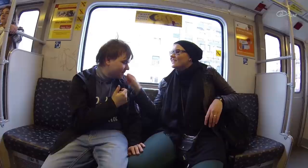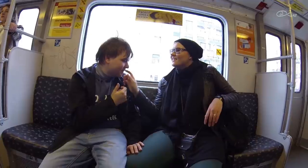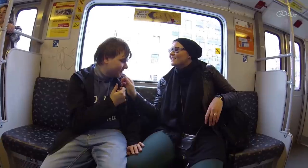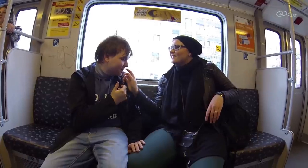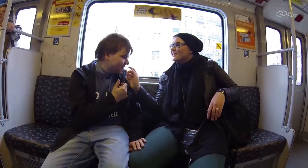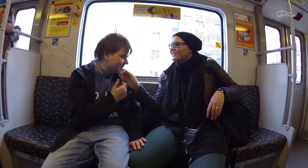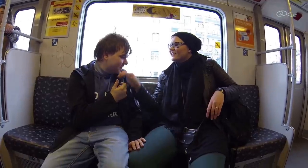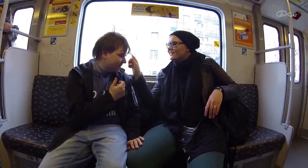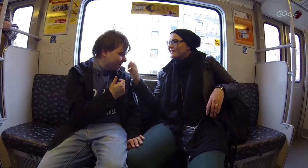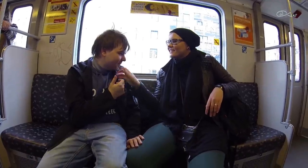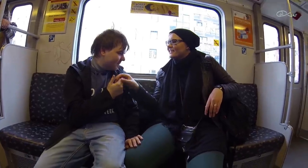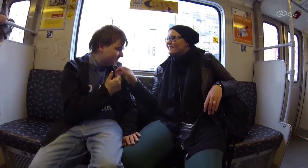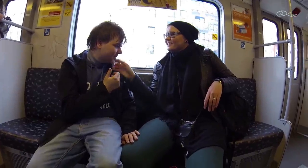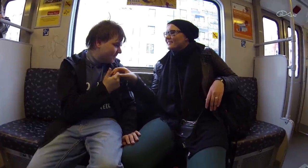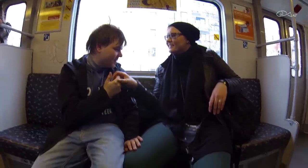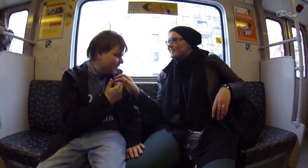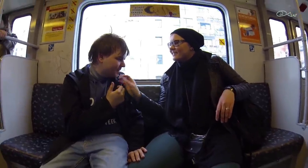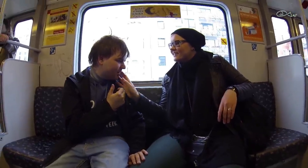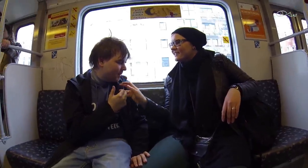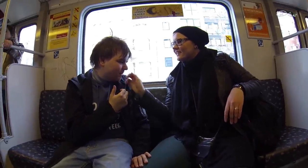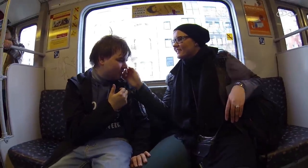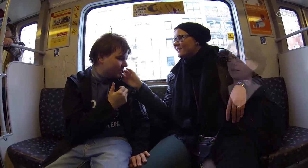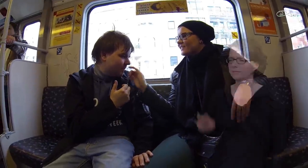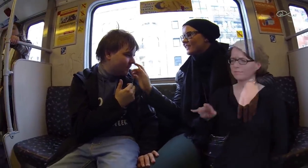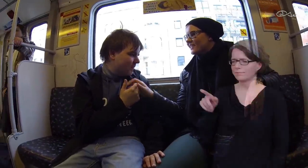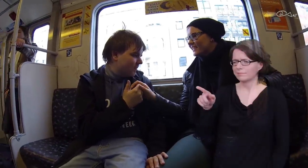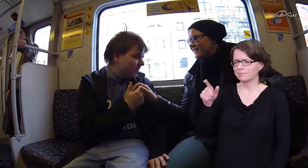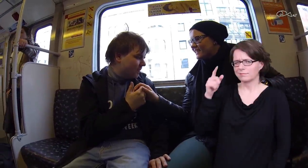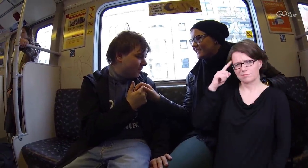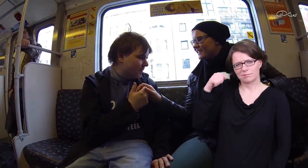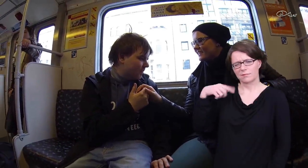Weißt du noch, wie oft du schon in Berlin warst? Was glaubst du?